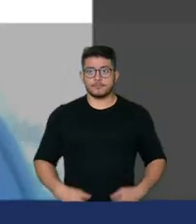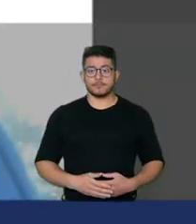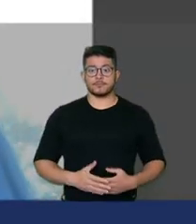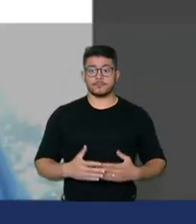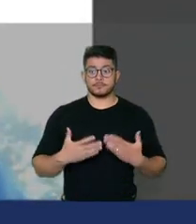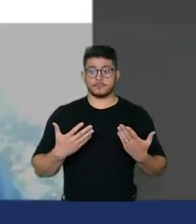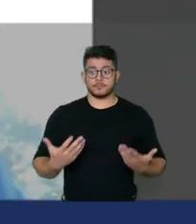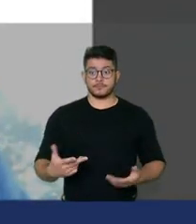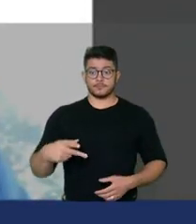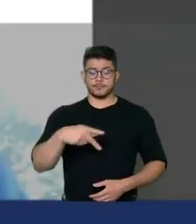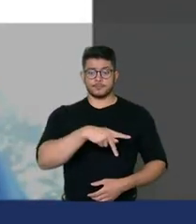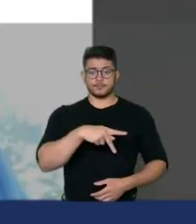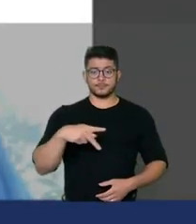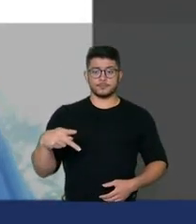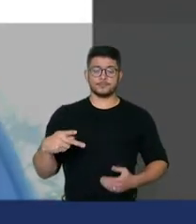LÍDER DO PSC, DEPUTADO OTONI. -- [DEPUTADO]: SENHOR